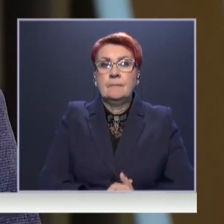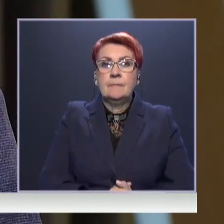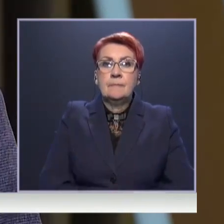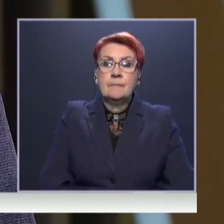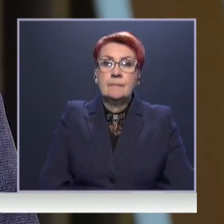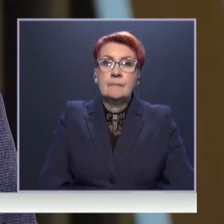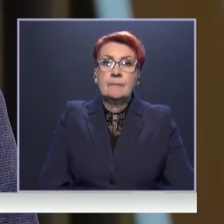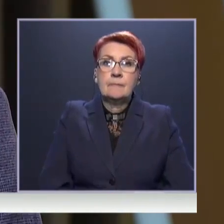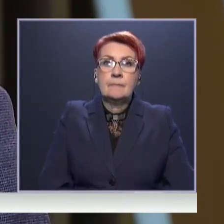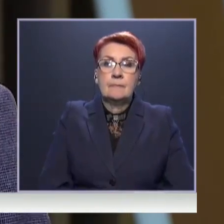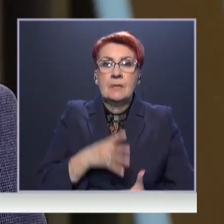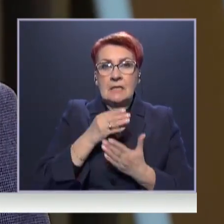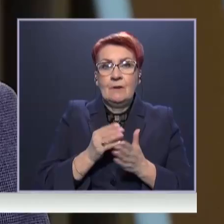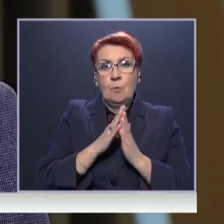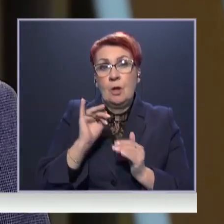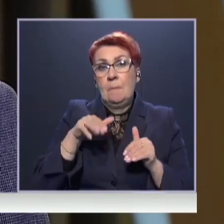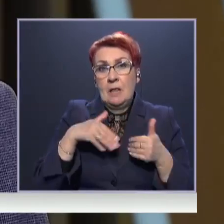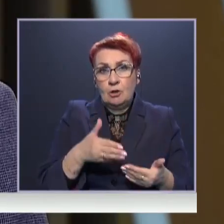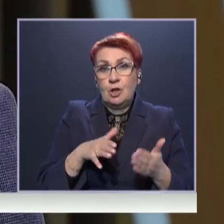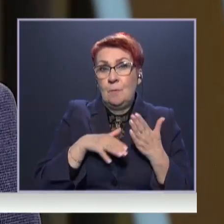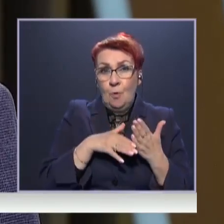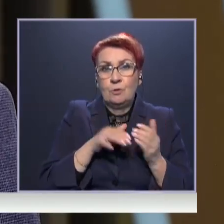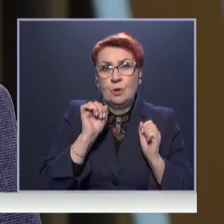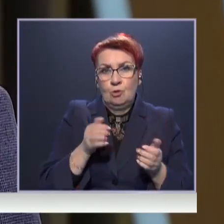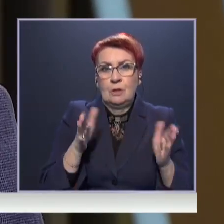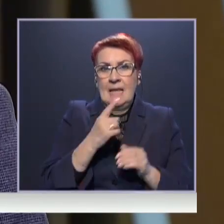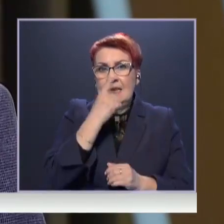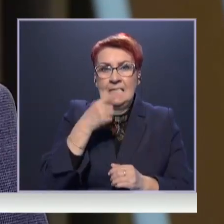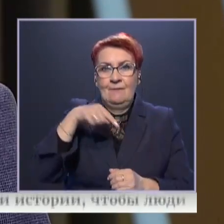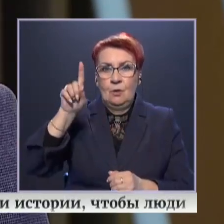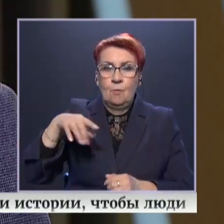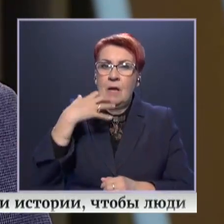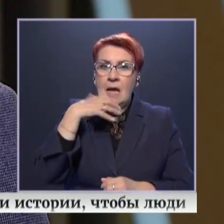300 своей просьбой предложения о помощи оставляйте по единому номеру церковной горячей линии милосердия